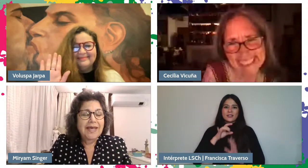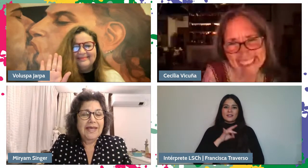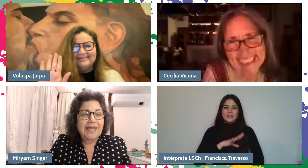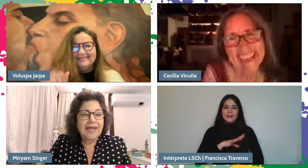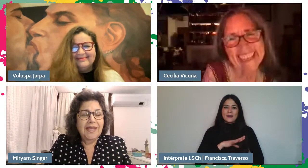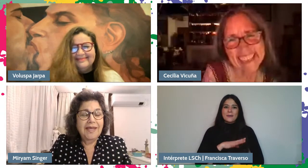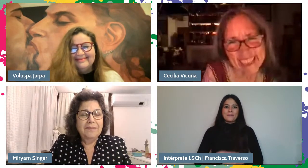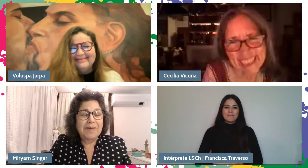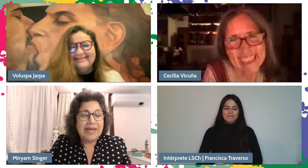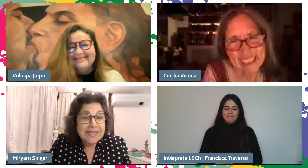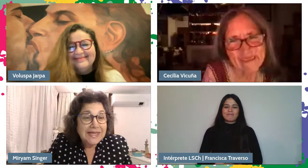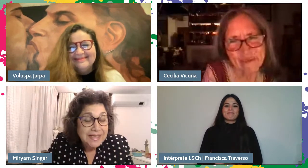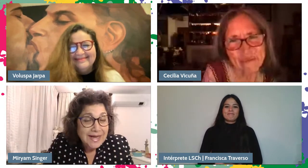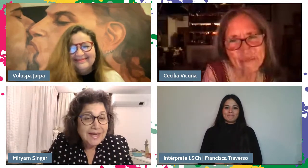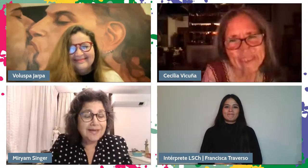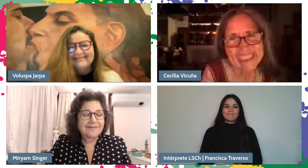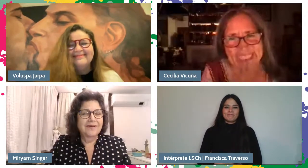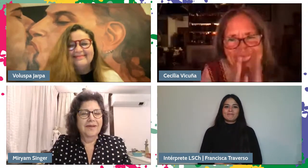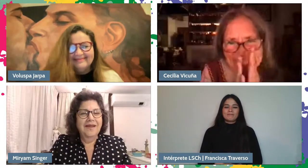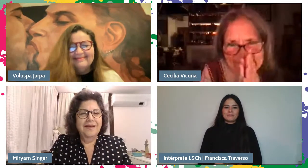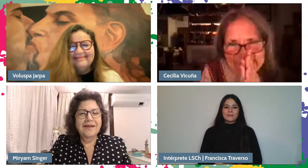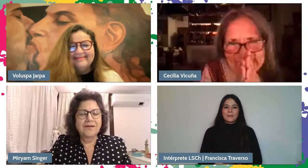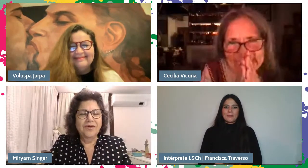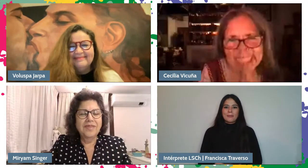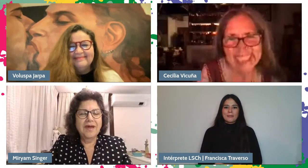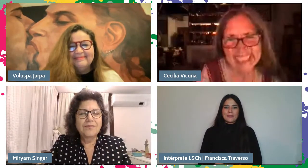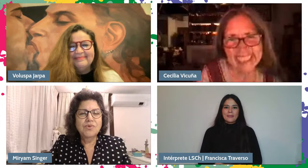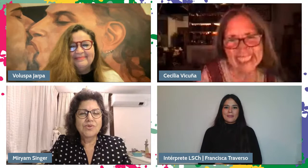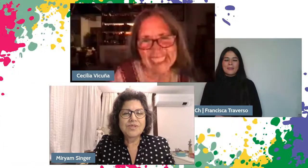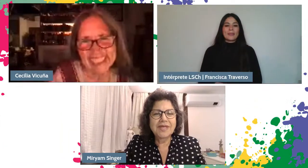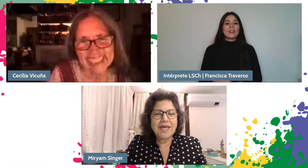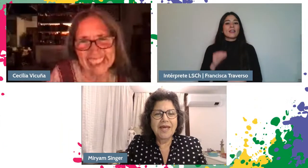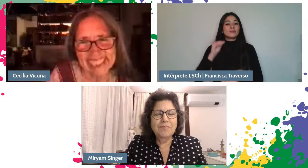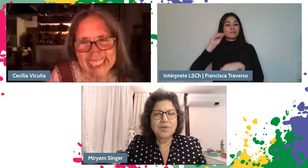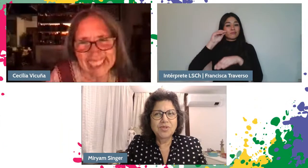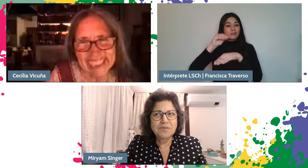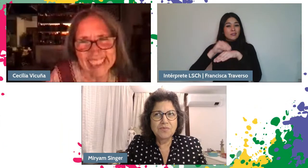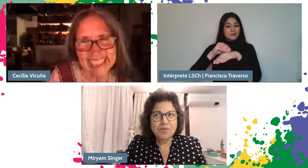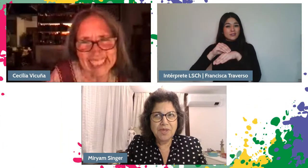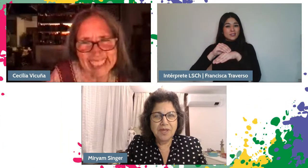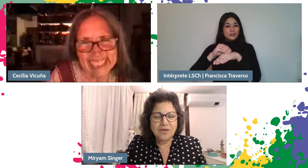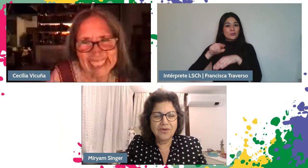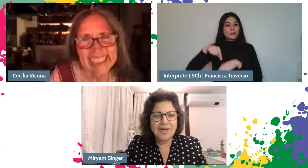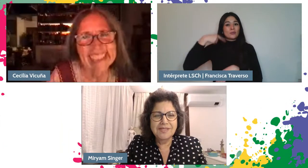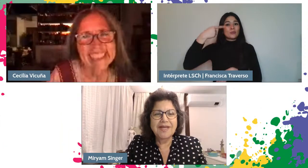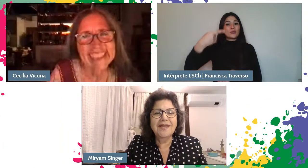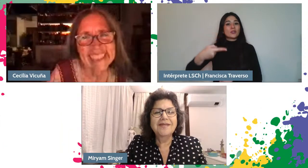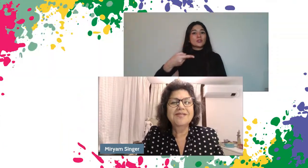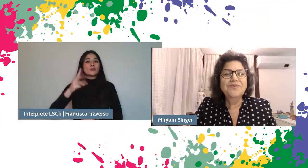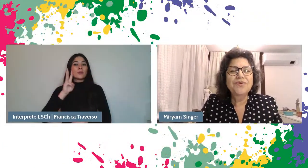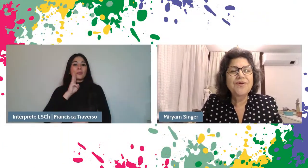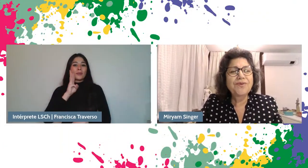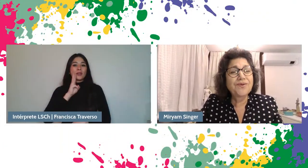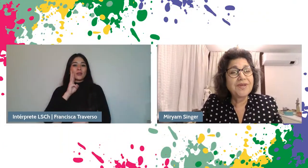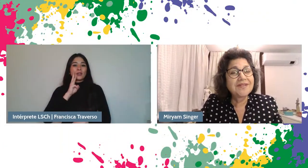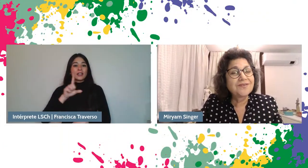Y para cerrar, les recordamos que el próximo miércoles a las 19 horas